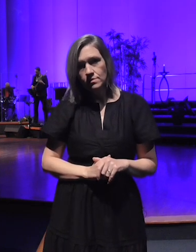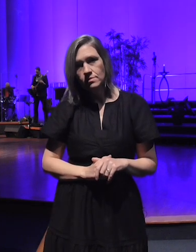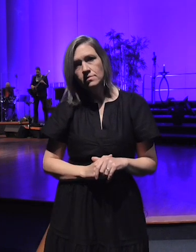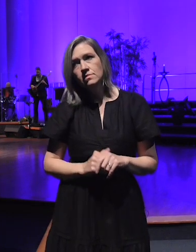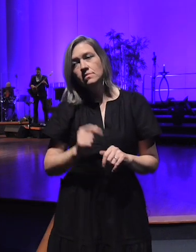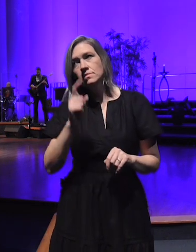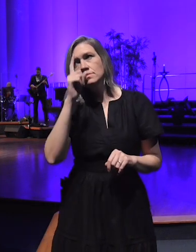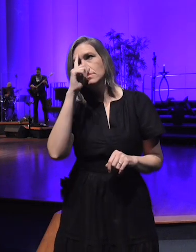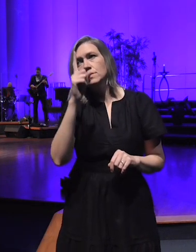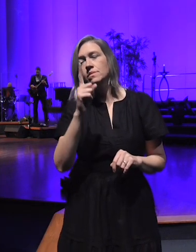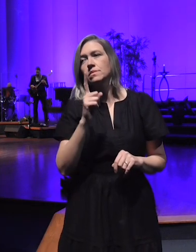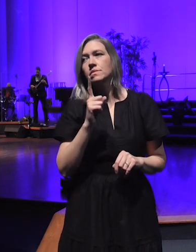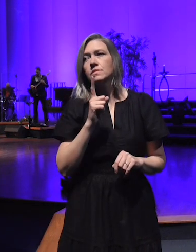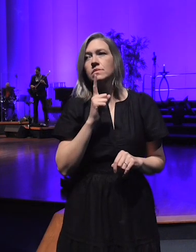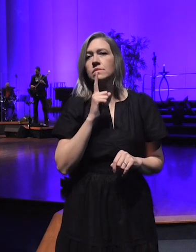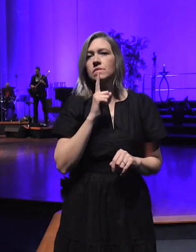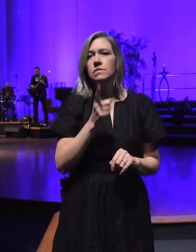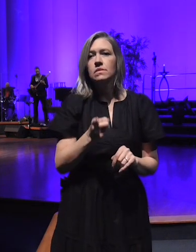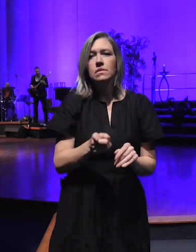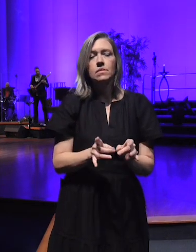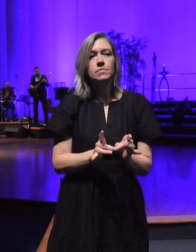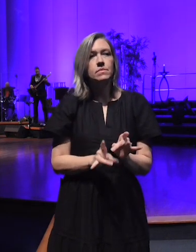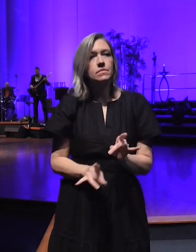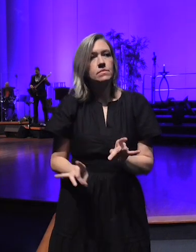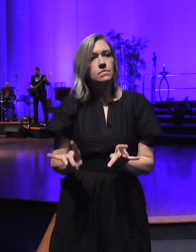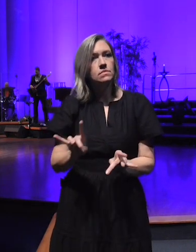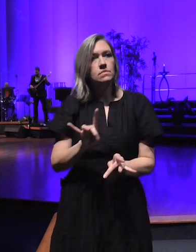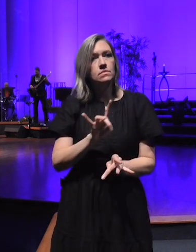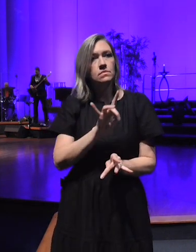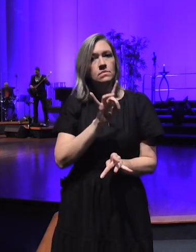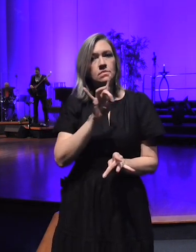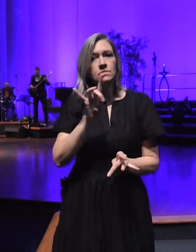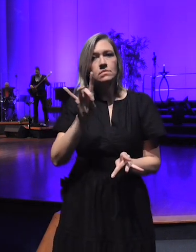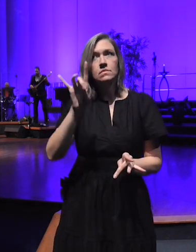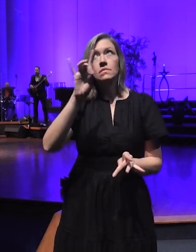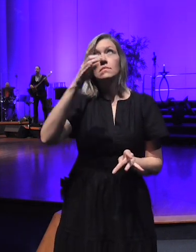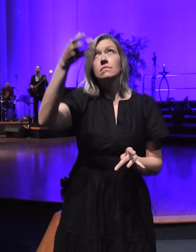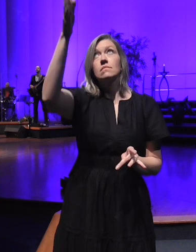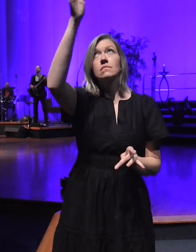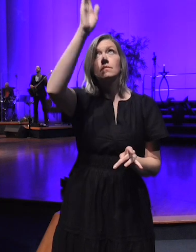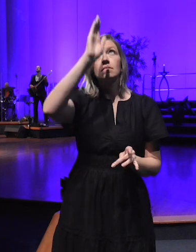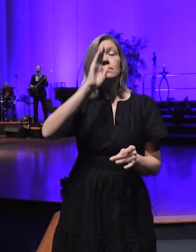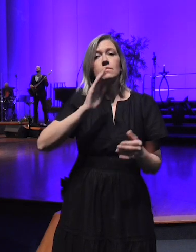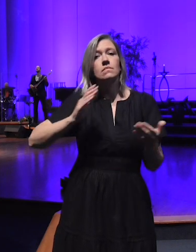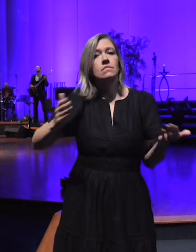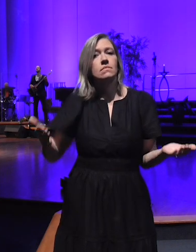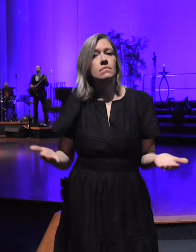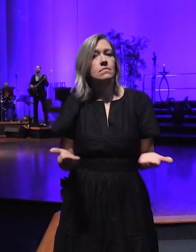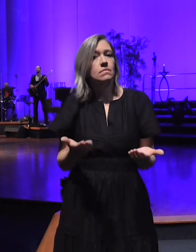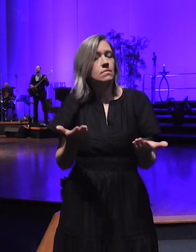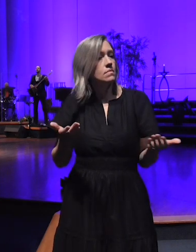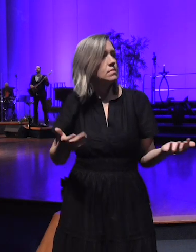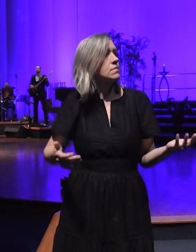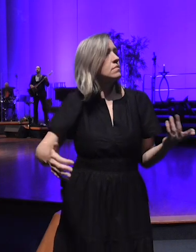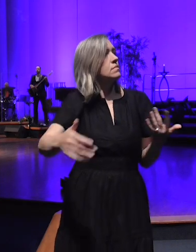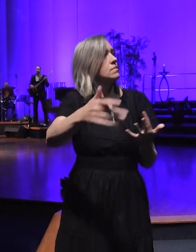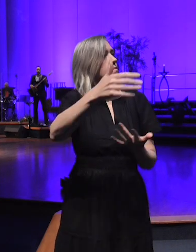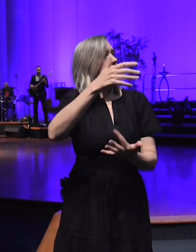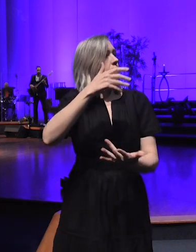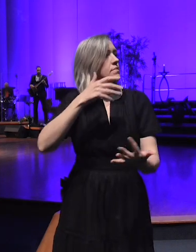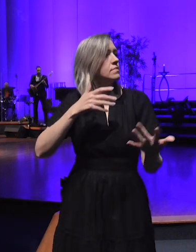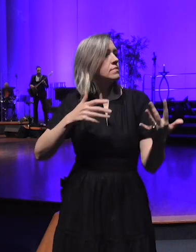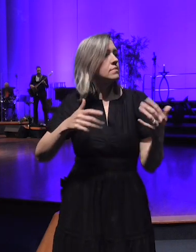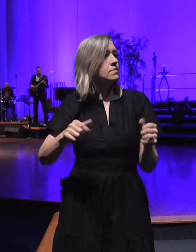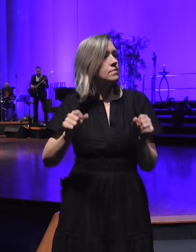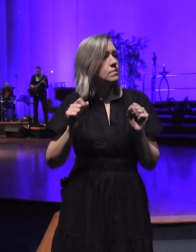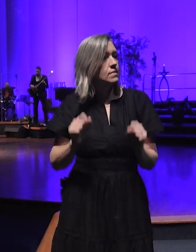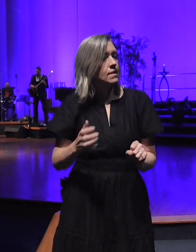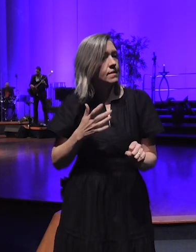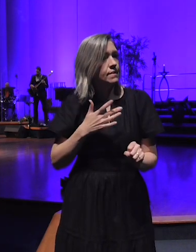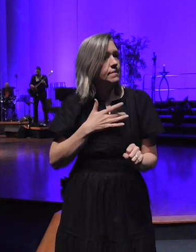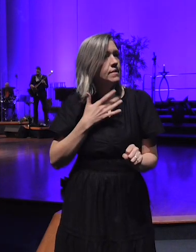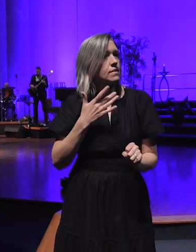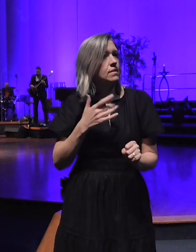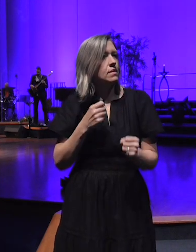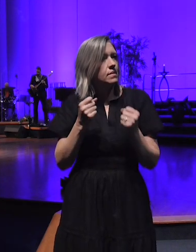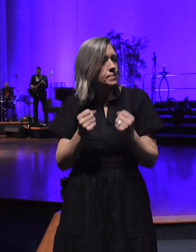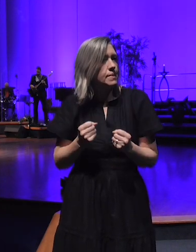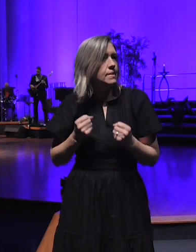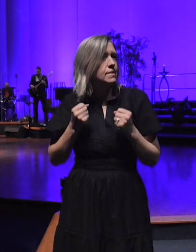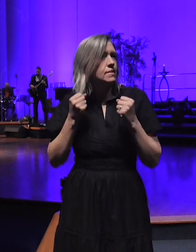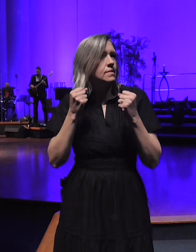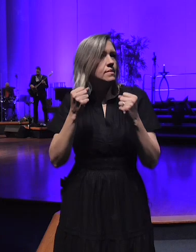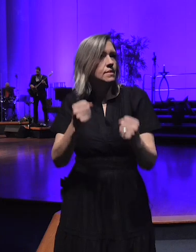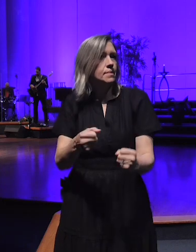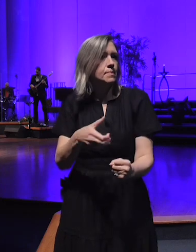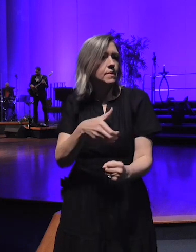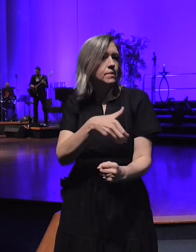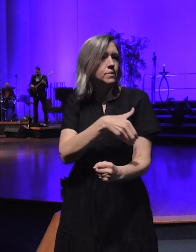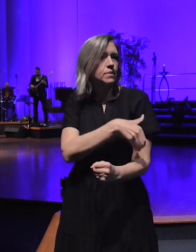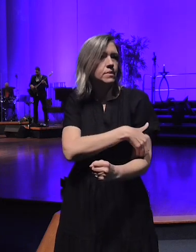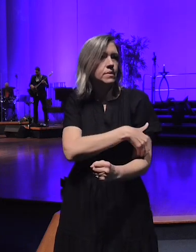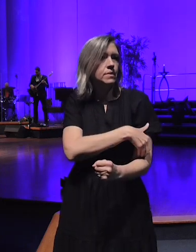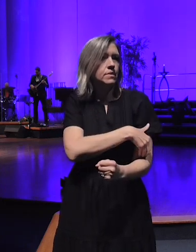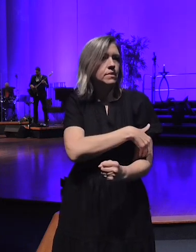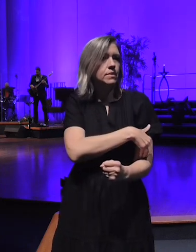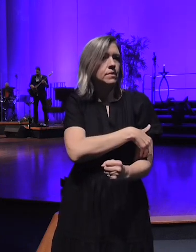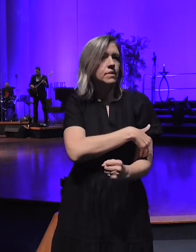seguramente la presencia de Dios está en este lugar Puedo sentir la gran poder y la